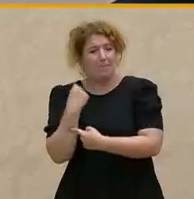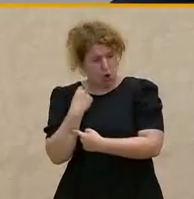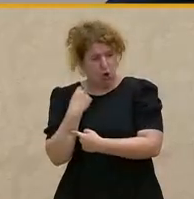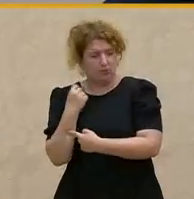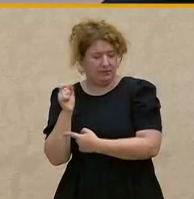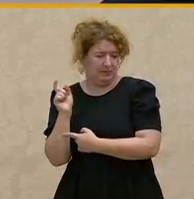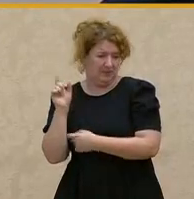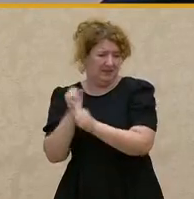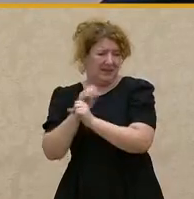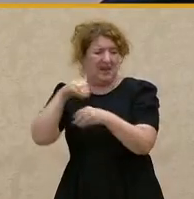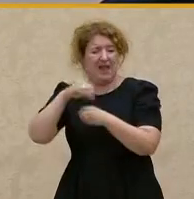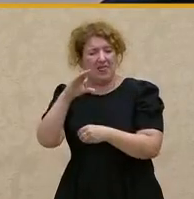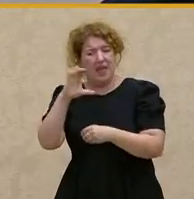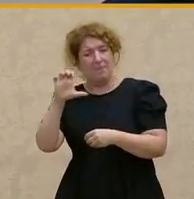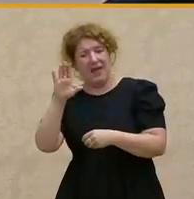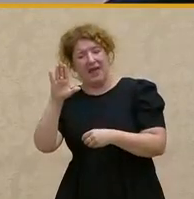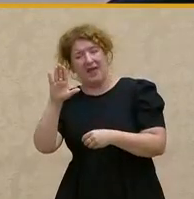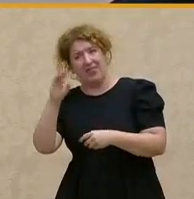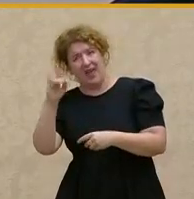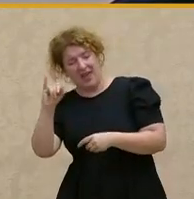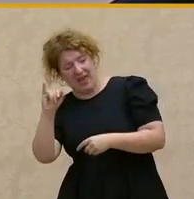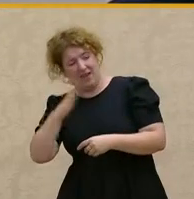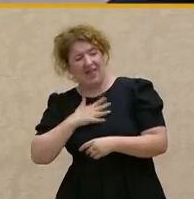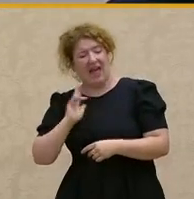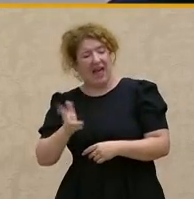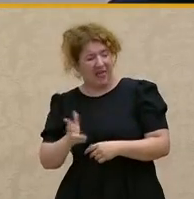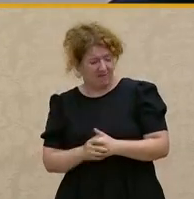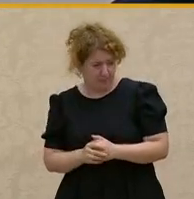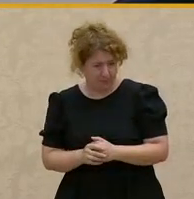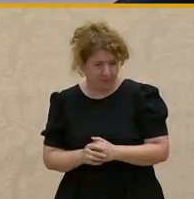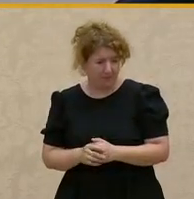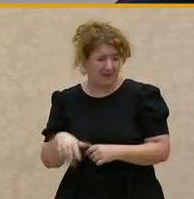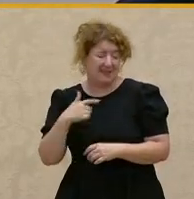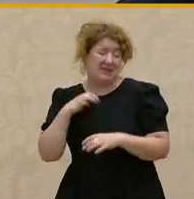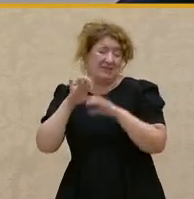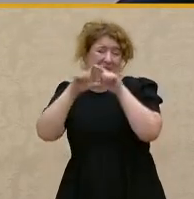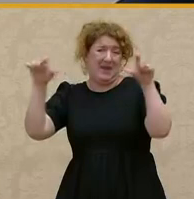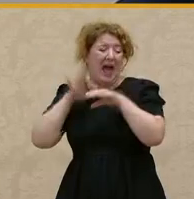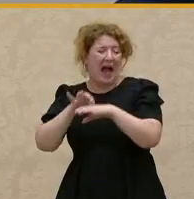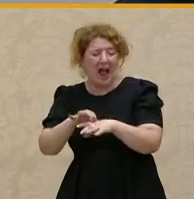el CPDI de Getafe, centro perteneciente a la agencia madrileña de atención social.